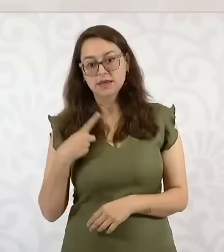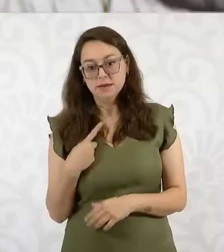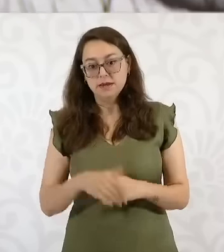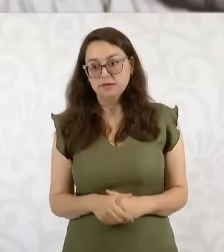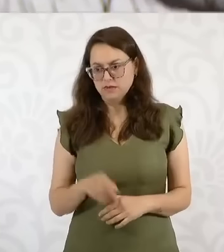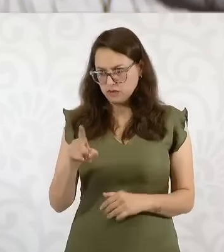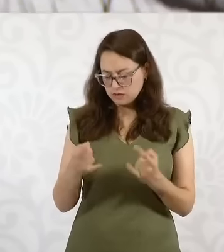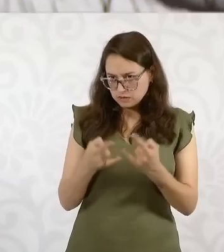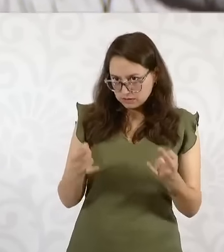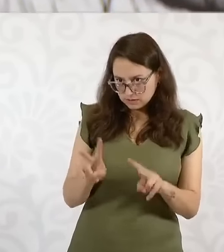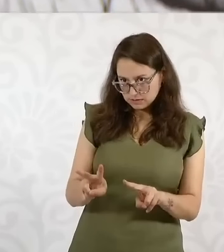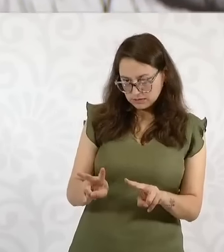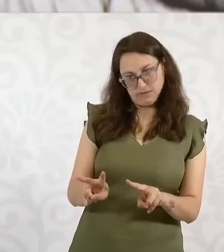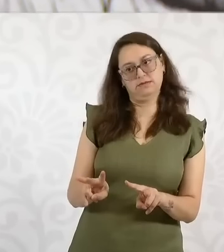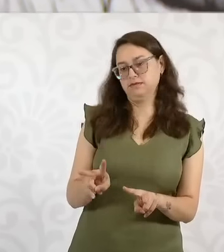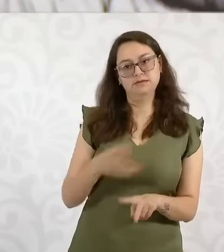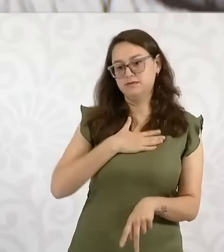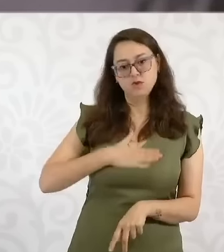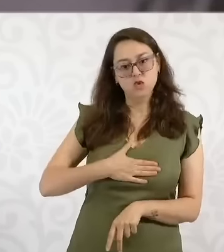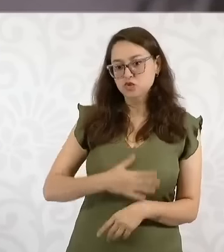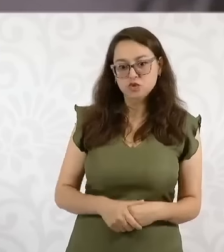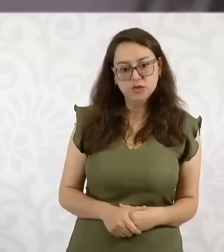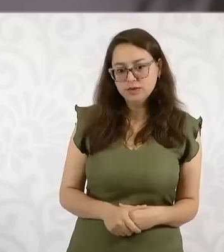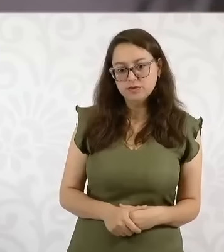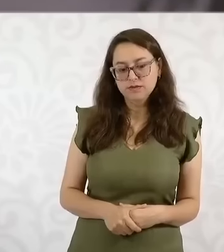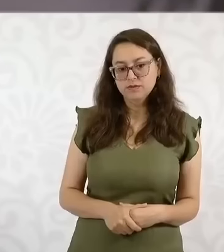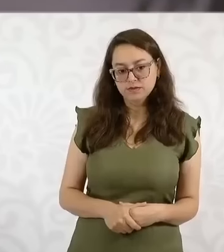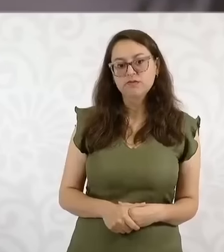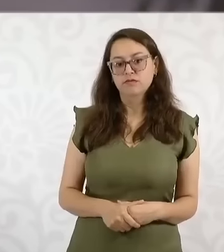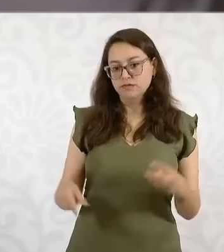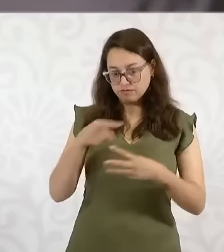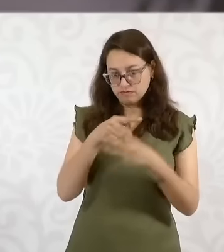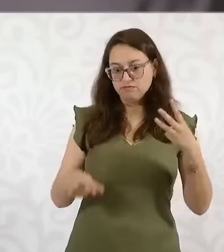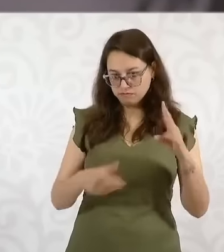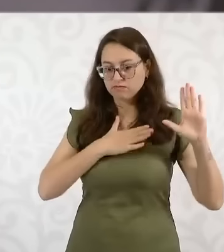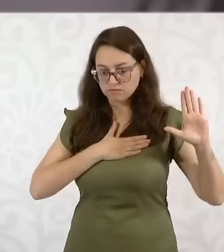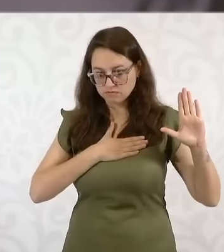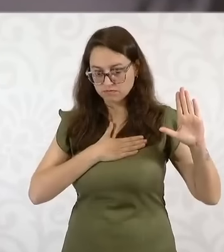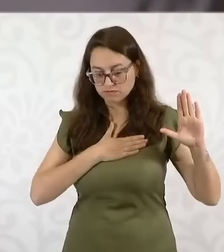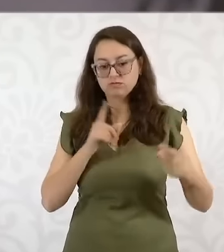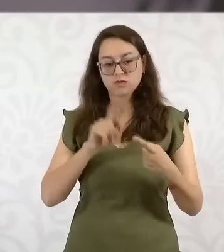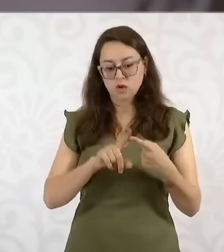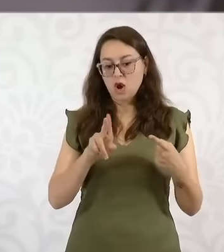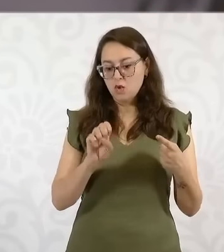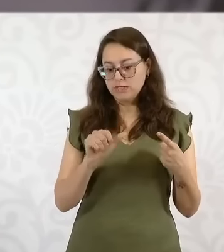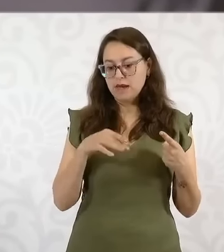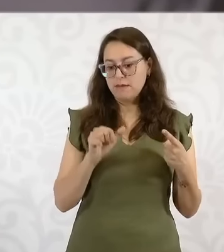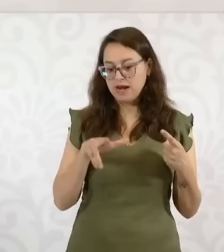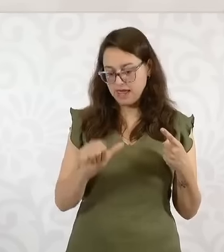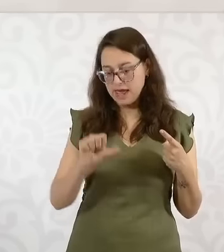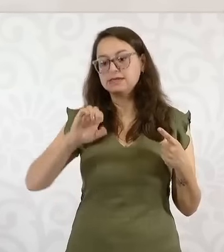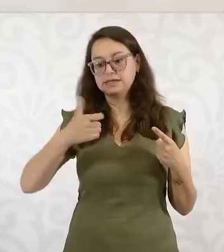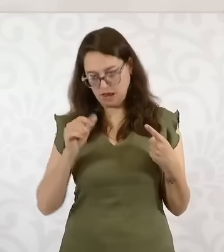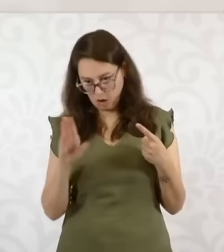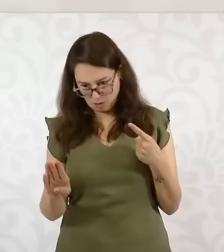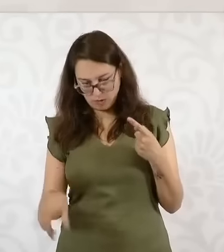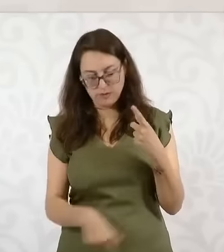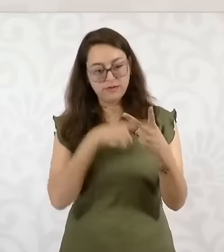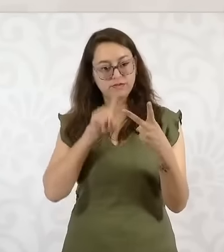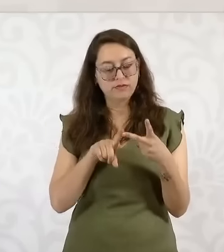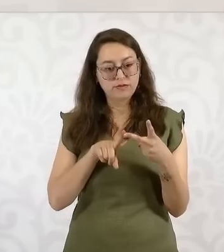pues es algo muy injusto. Entonces, las tres, Luisa María con Secretaría de Gobernación,